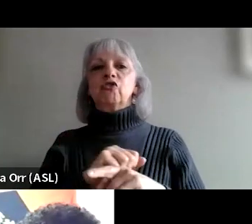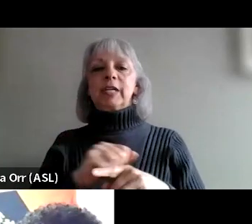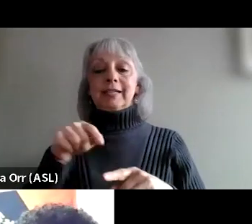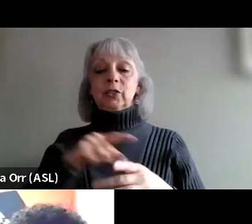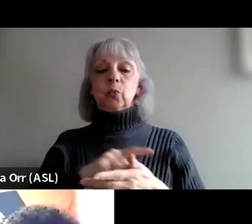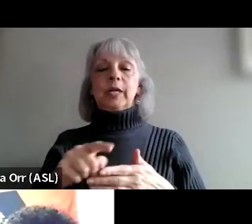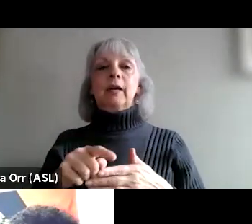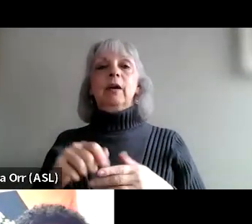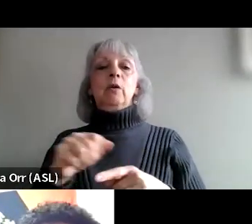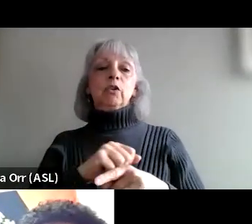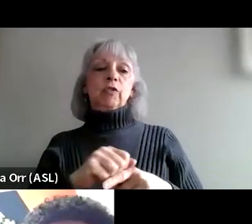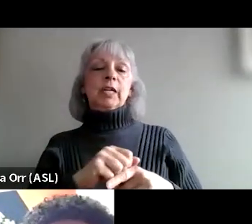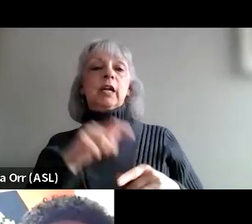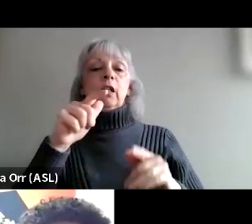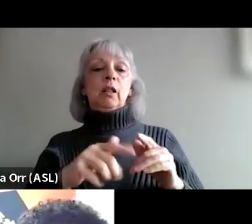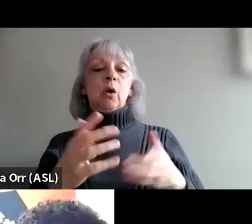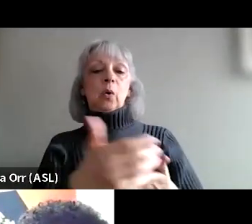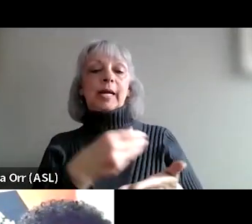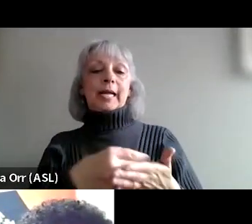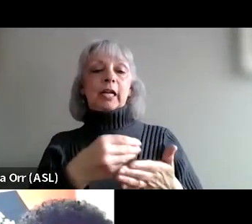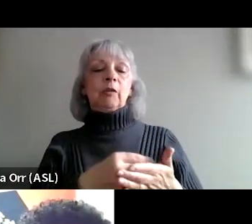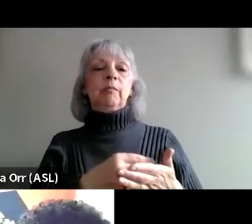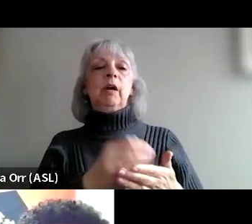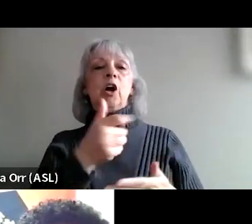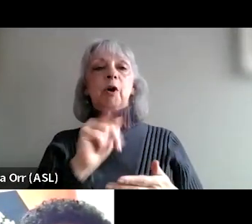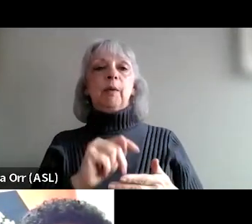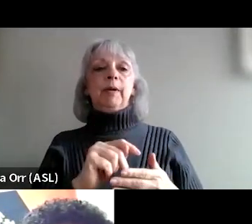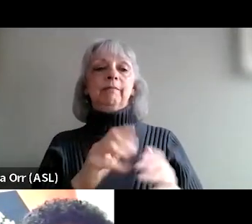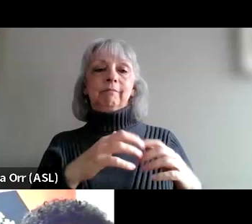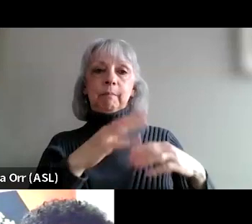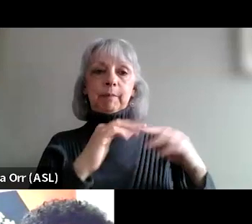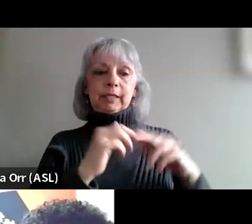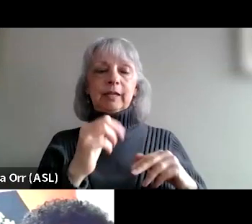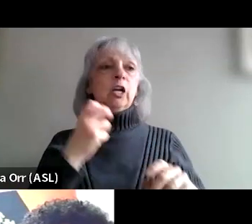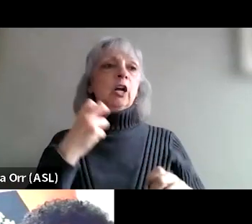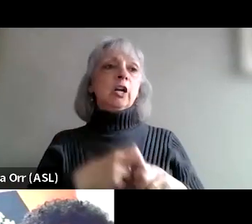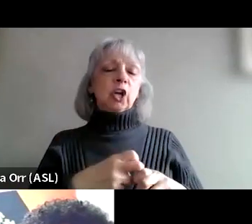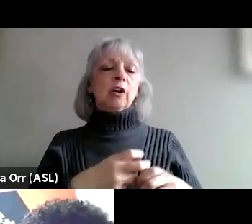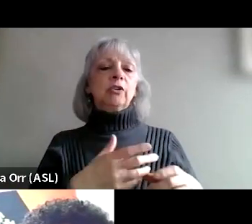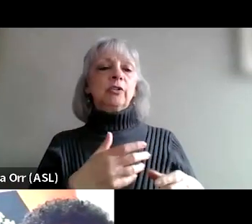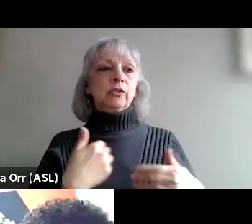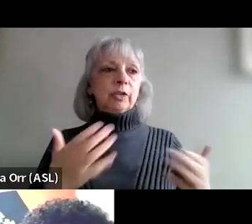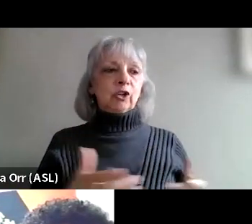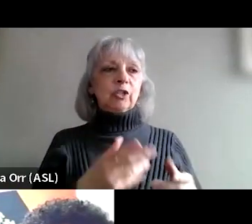en un complejo de apartamentos de bajos ingresos. Es difícil lograr que la gente asista. No me desanimo porque aún creo que lo importante